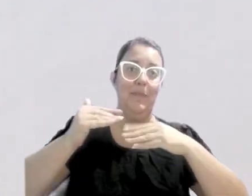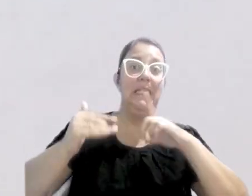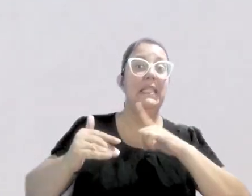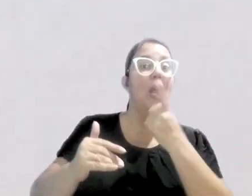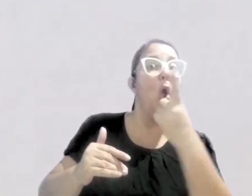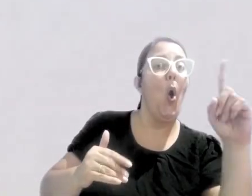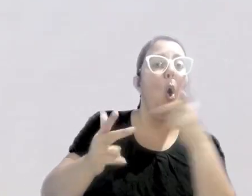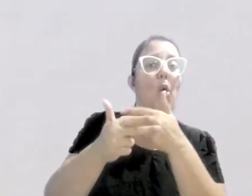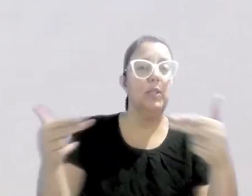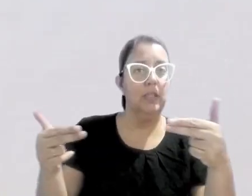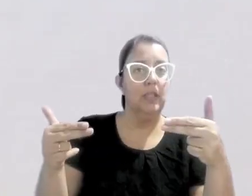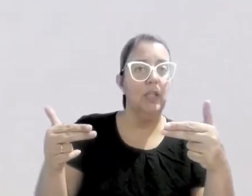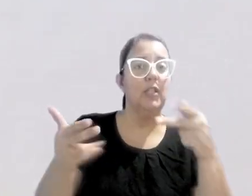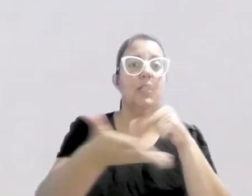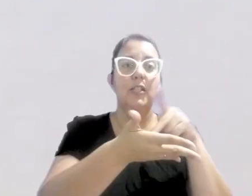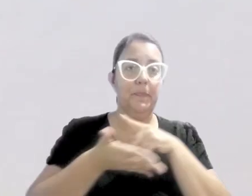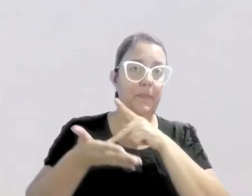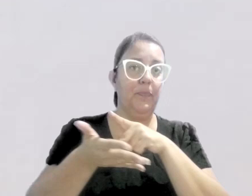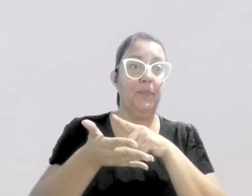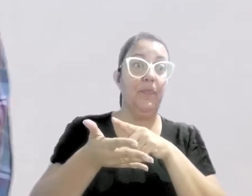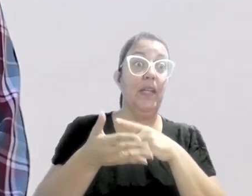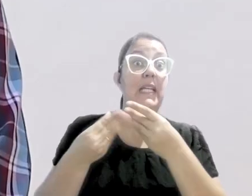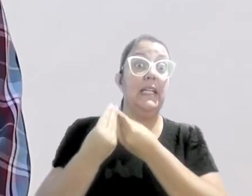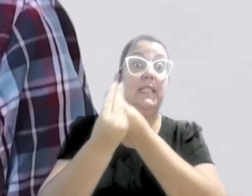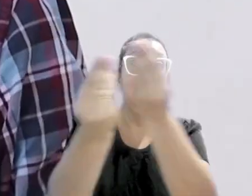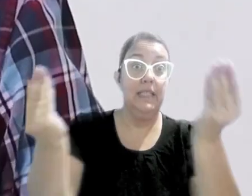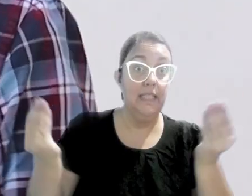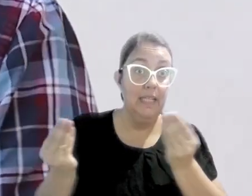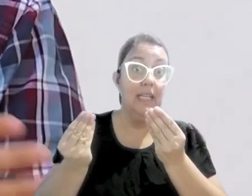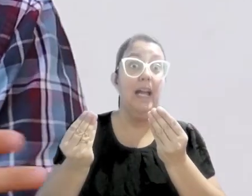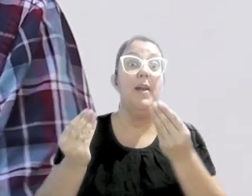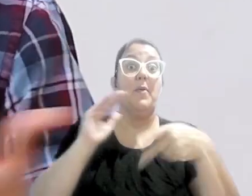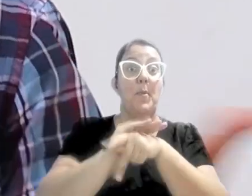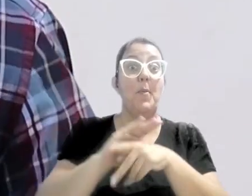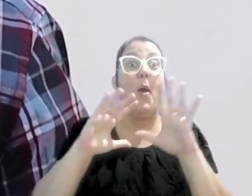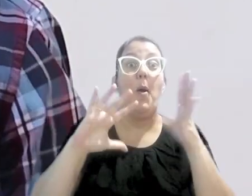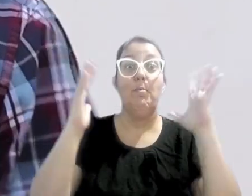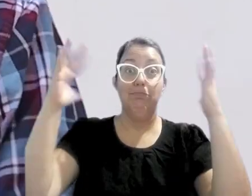está promovendo outras condições de realidade. E aí, dada essa natureza tão pervasiva dele,